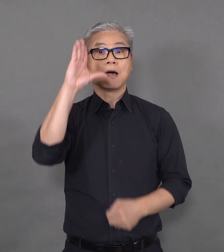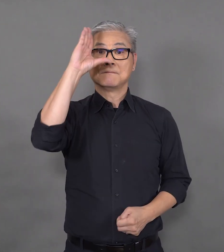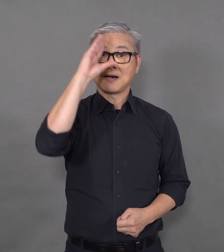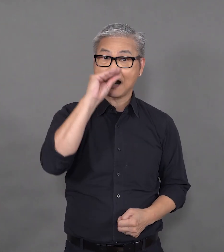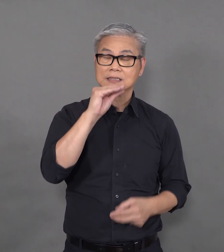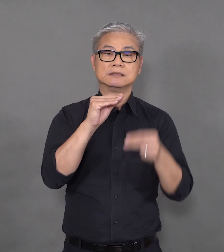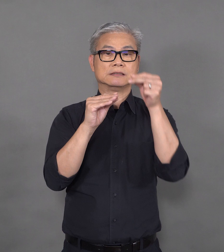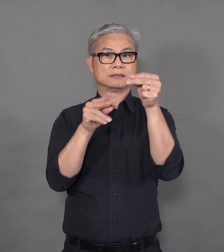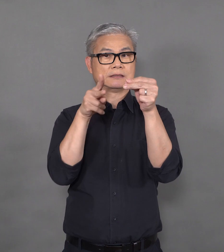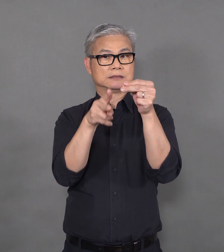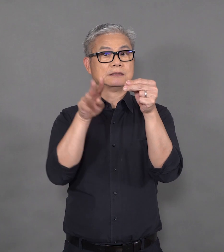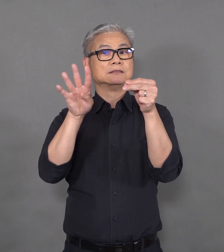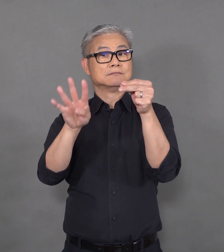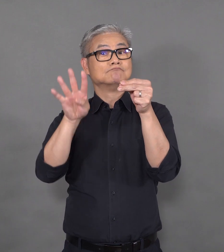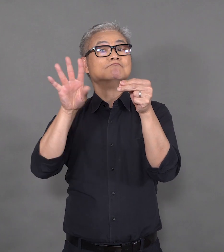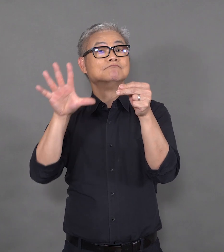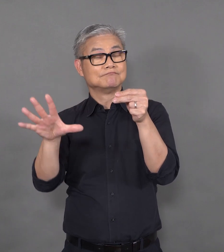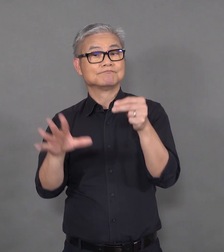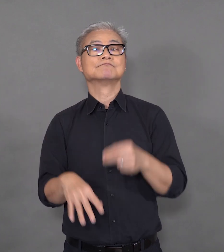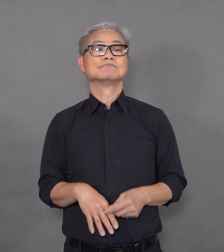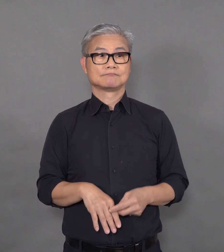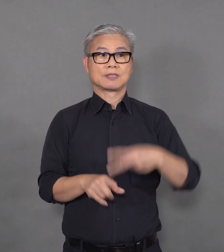晚上7時45分